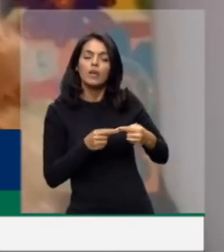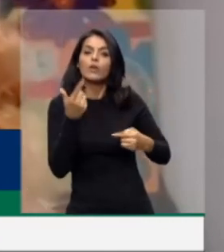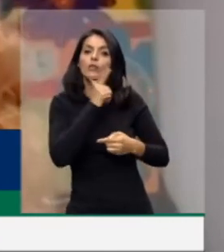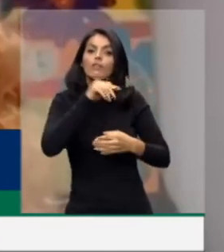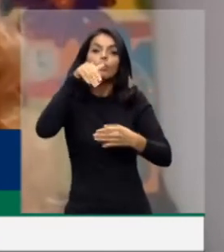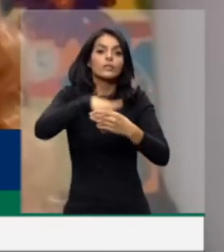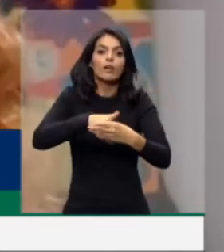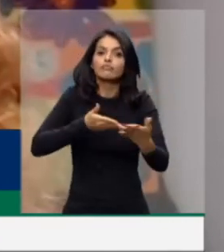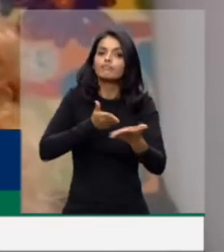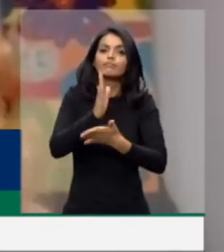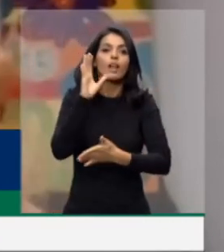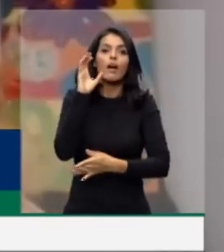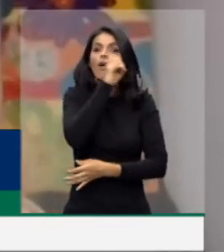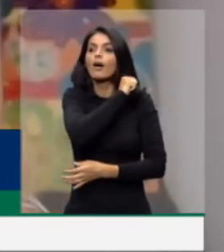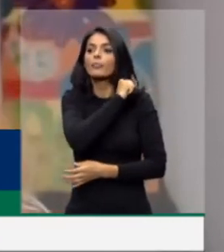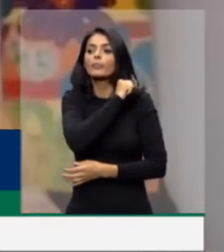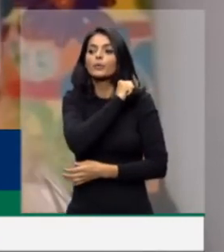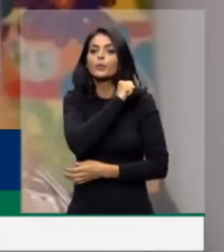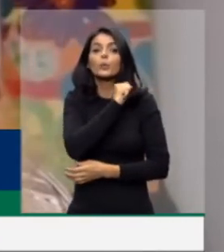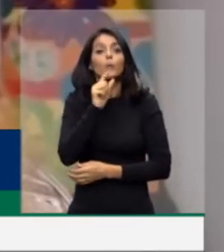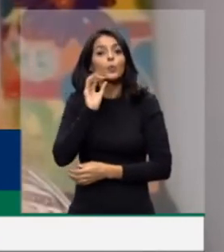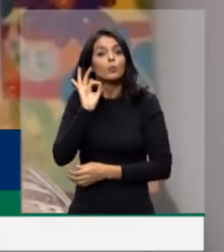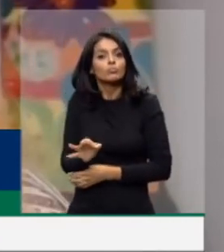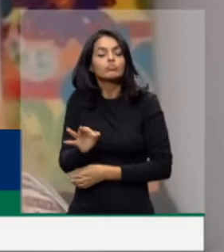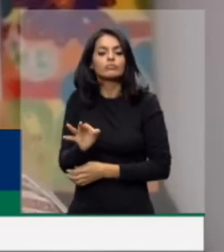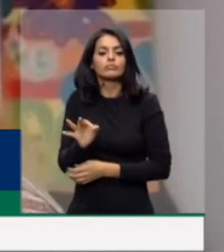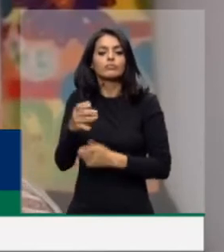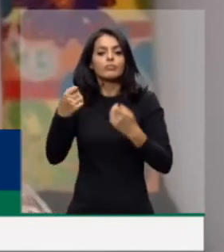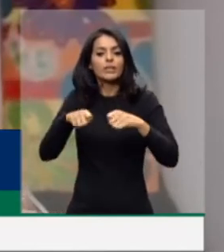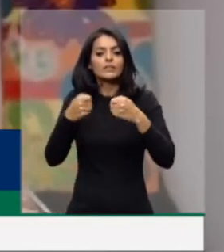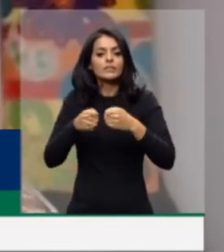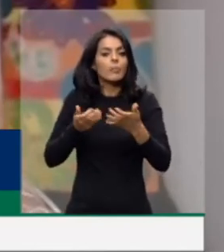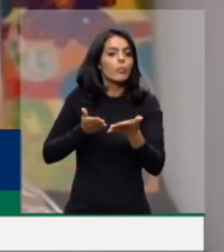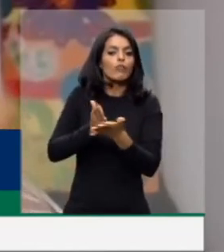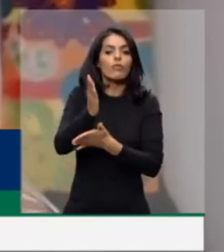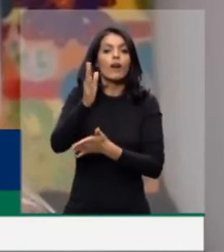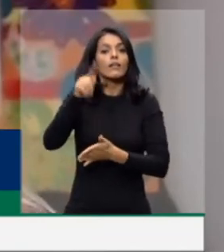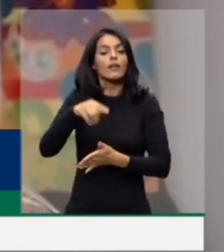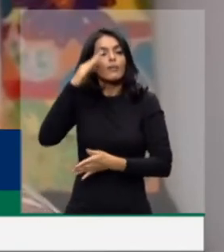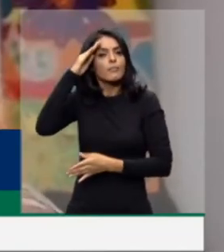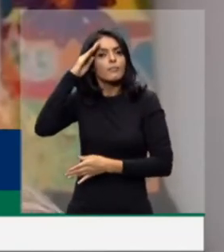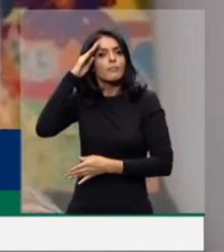COLOQUE OS PONTOS QUE SÃO... E MEDIDA PROVISÓRIA, OS PONTOS A GENTE PODE VOTAR RÁ PIDO, AQUILO QUE DE FATO A